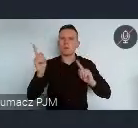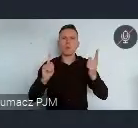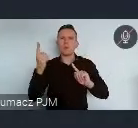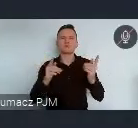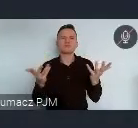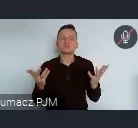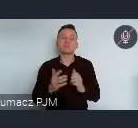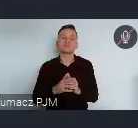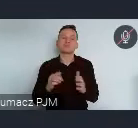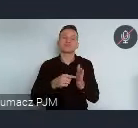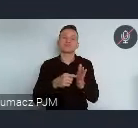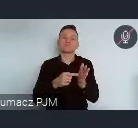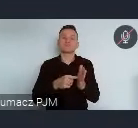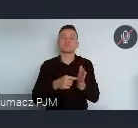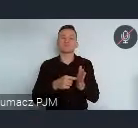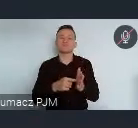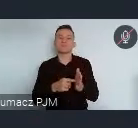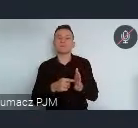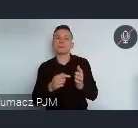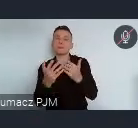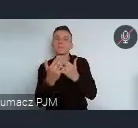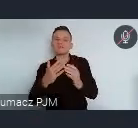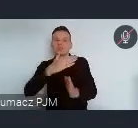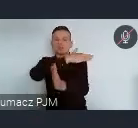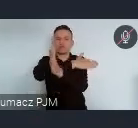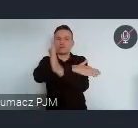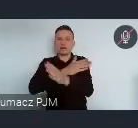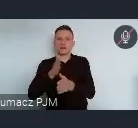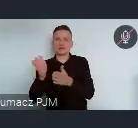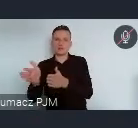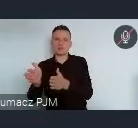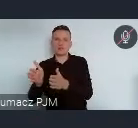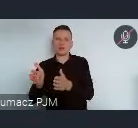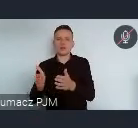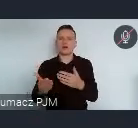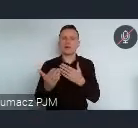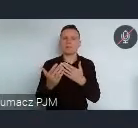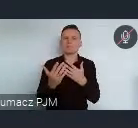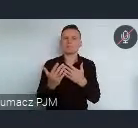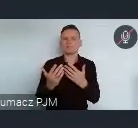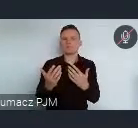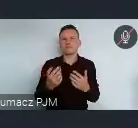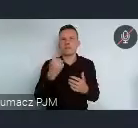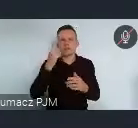w obrębie skrzyżowania dróg przy jednej z naszych szkół.